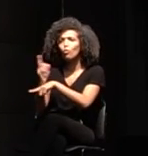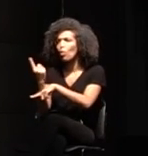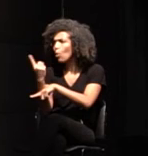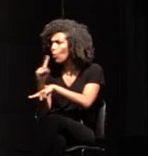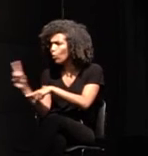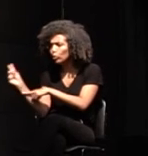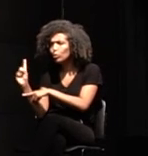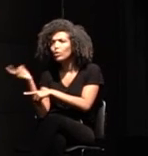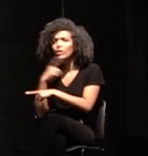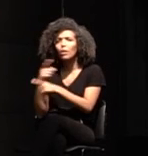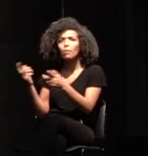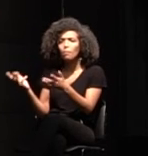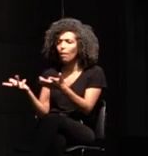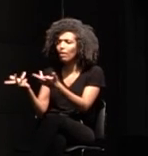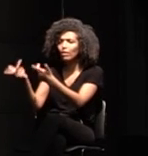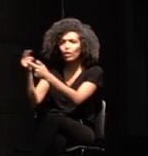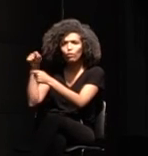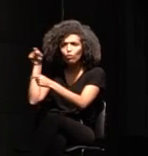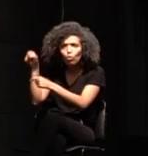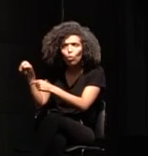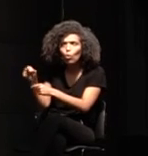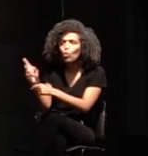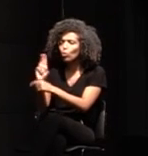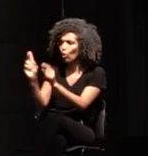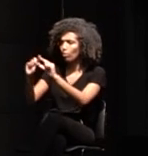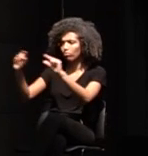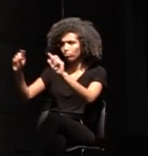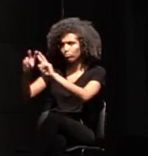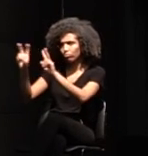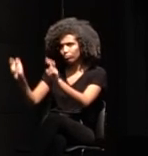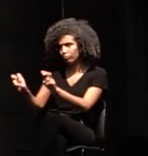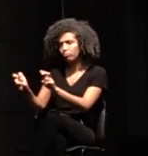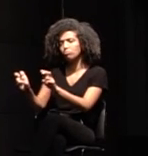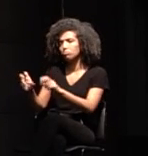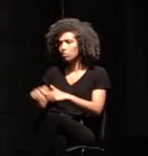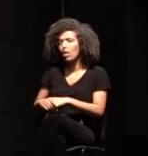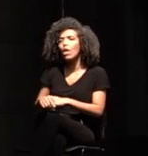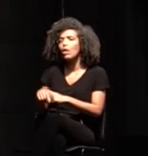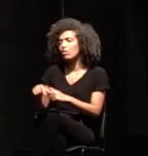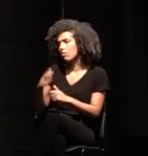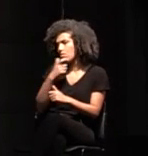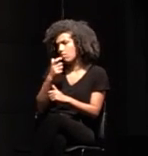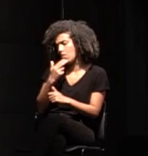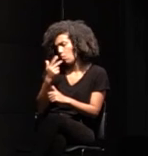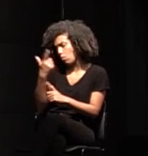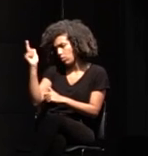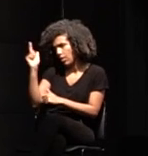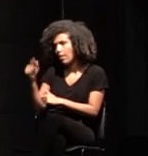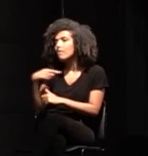chamado "Geometrics of the Kabbalah", Geometrias da Cabala. Ela tem muitos mais filmes para descobrir,